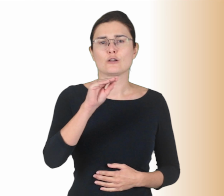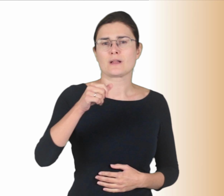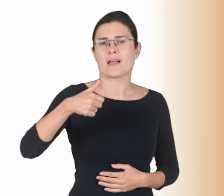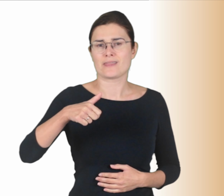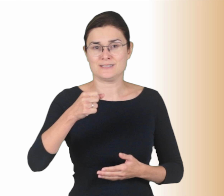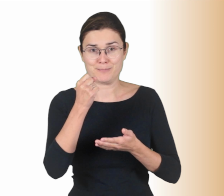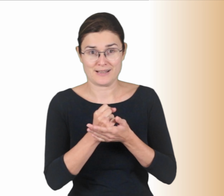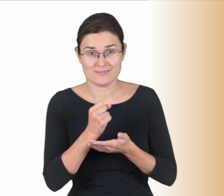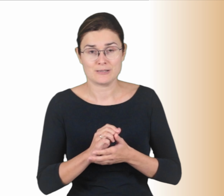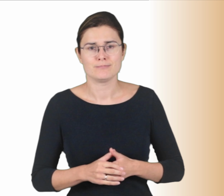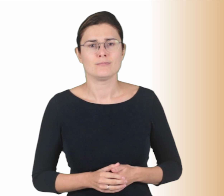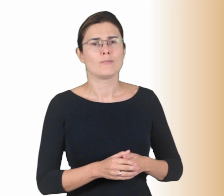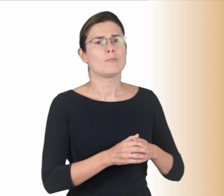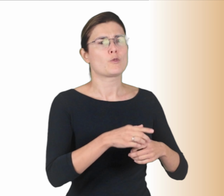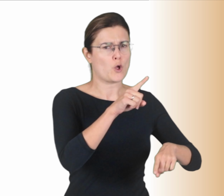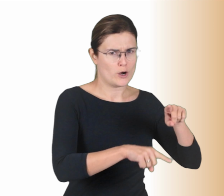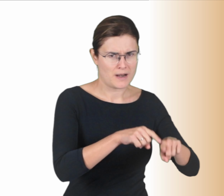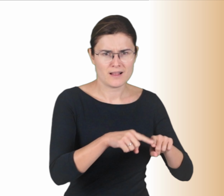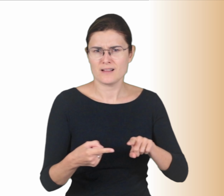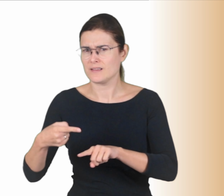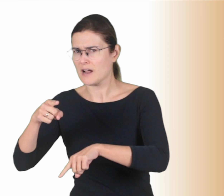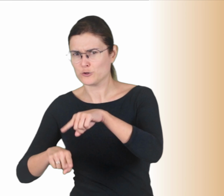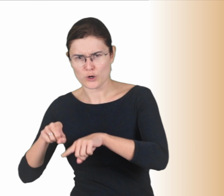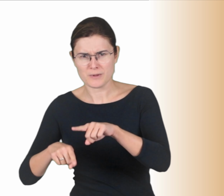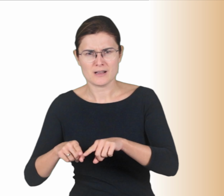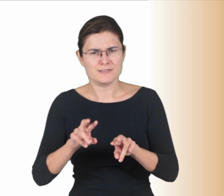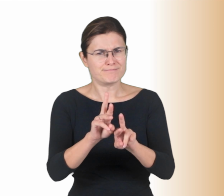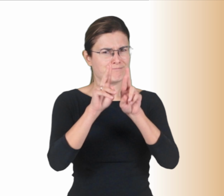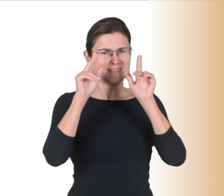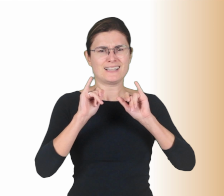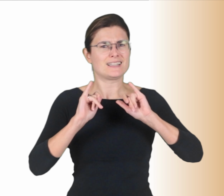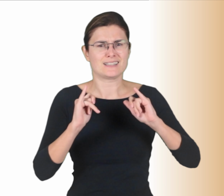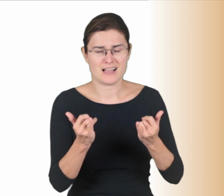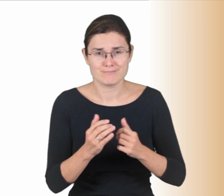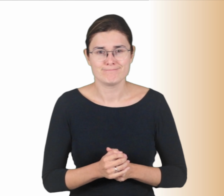Jest jeszcze jeden element, po którym poznajemy normalność i nienormalność.